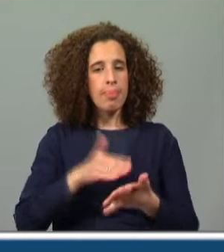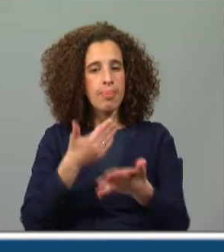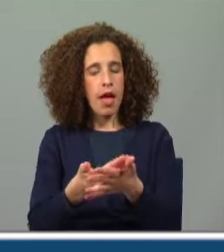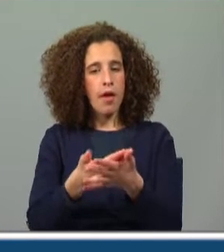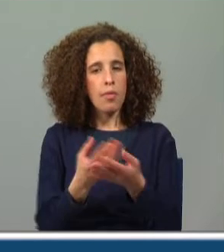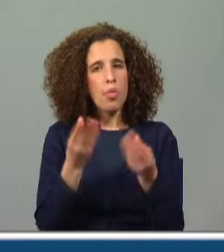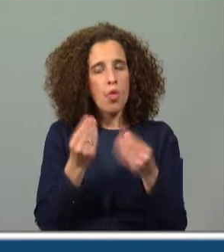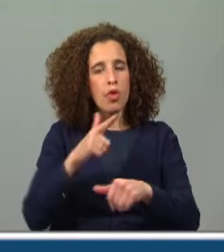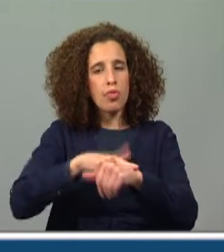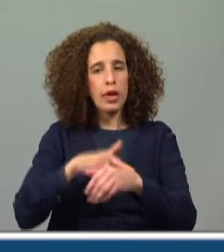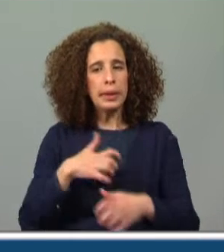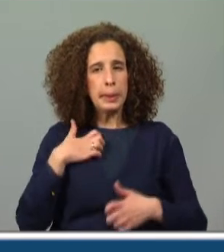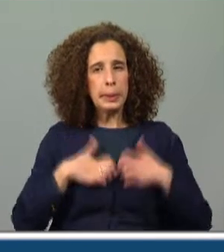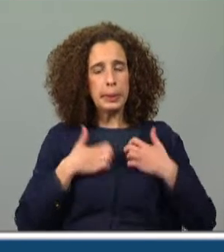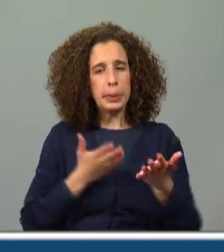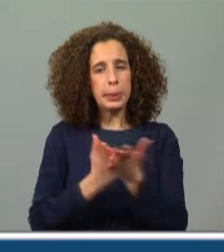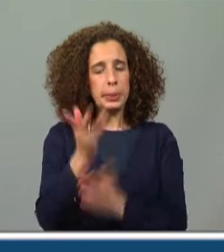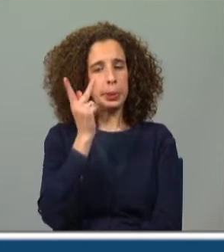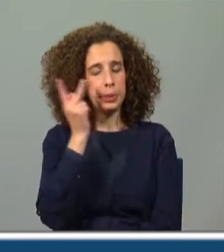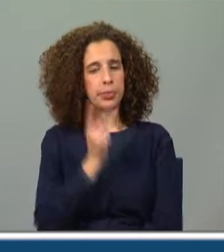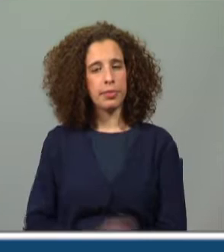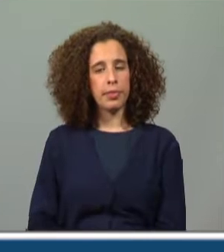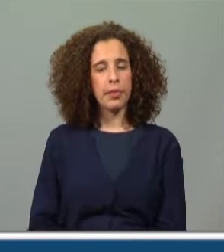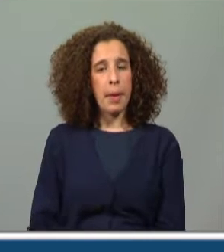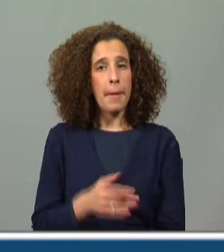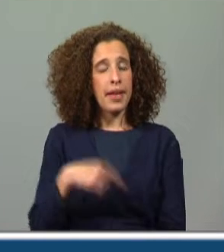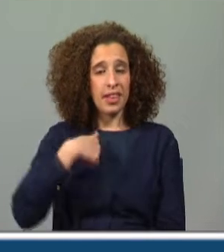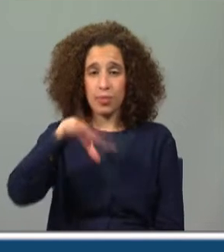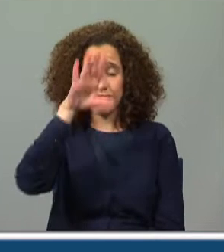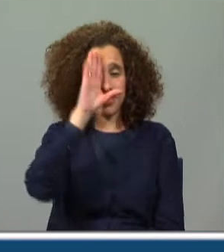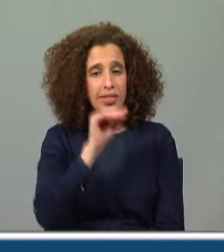muitos momentos da ansiedade ao longo da sua vida repara mal sabia eu como mais 整個過程中的許多焦慮時刻你的生活修復得很少我吃得更多嗎